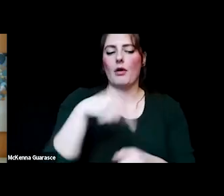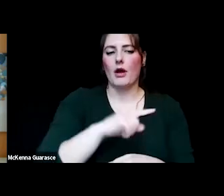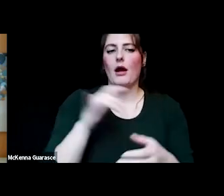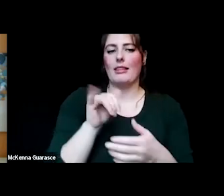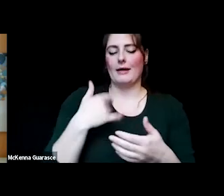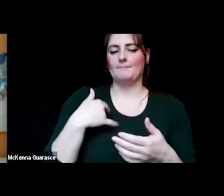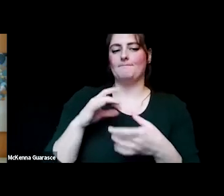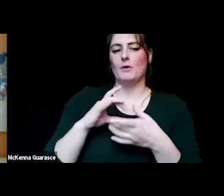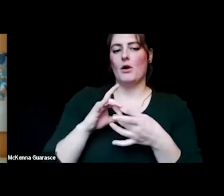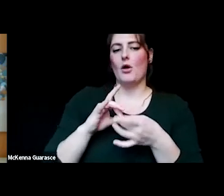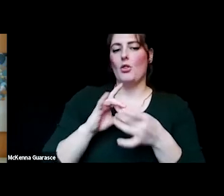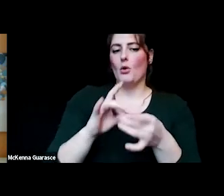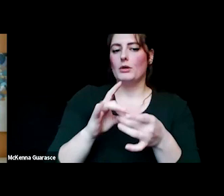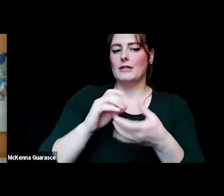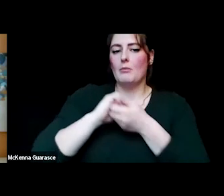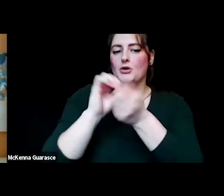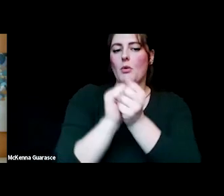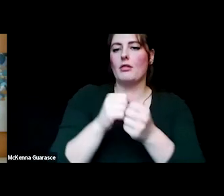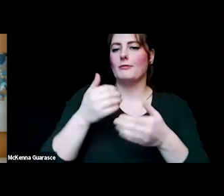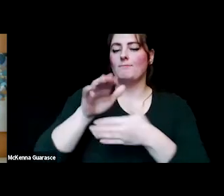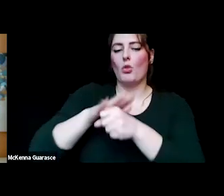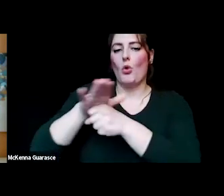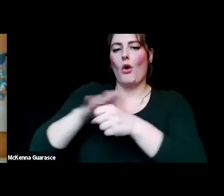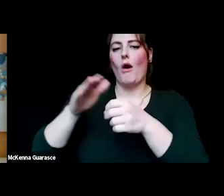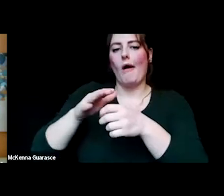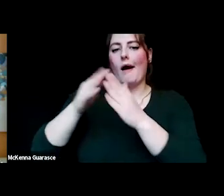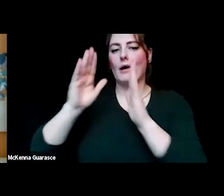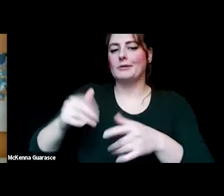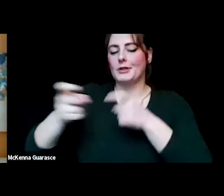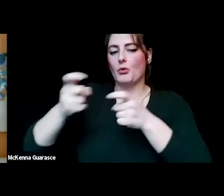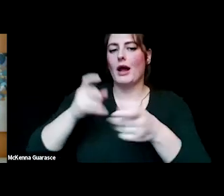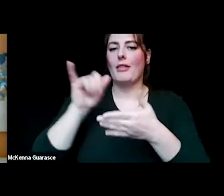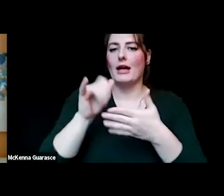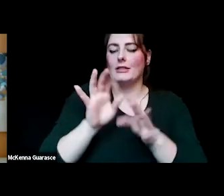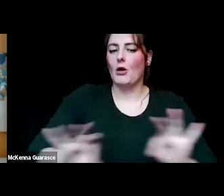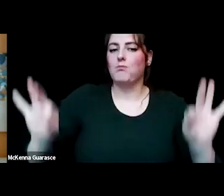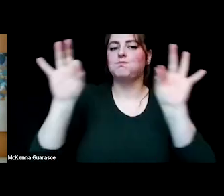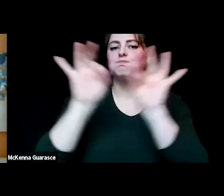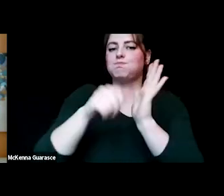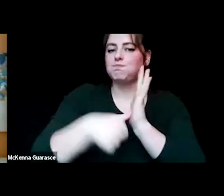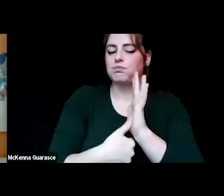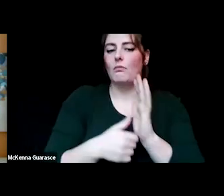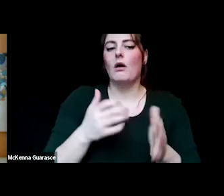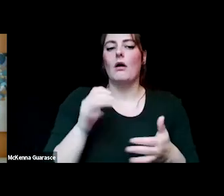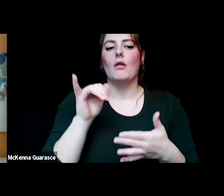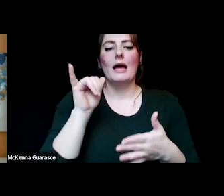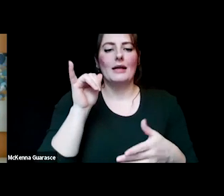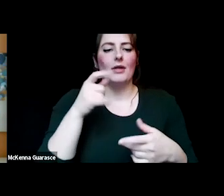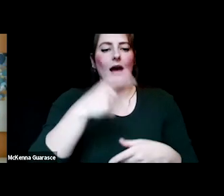con la autoridad local de vivienda. Eso es esencial. Este trabajo no puede hacerse sin su aprobación y su apoyo.